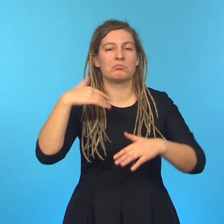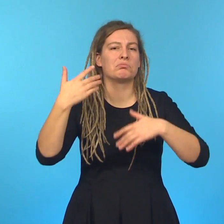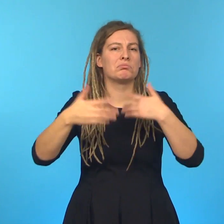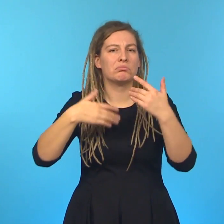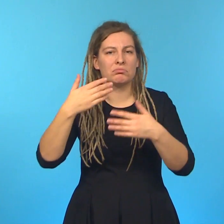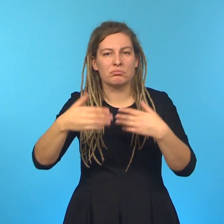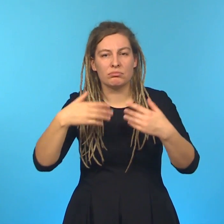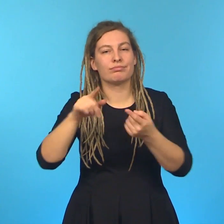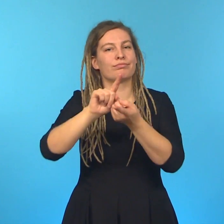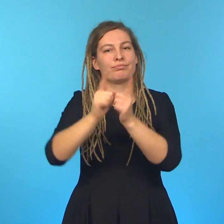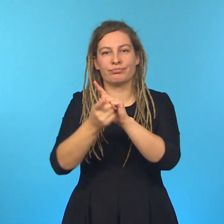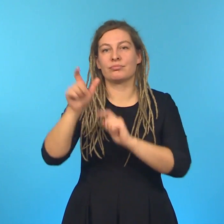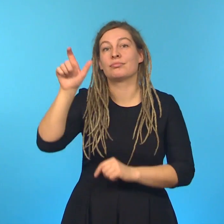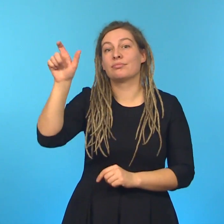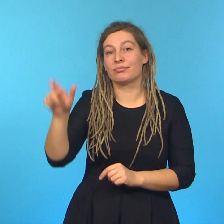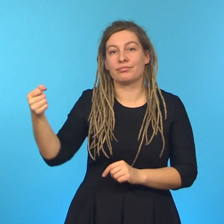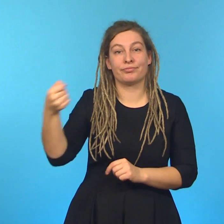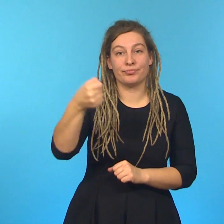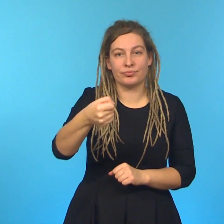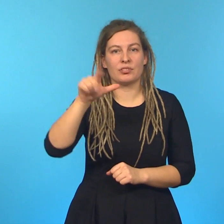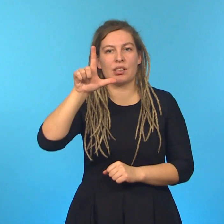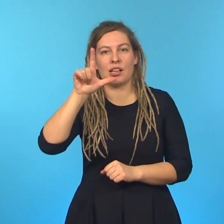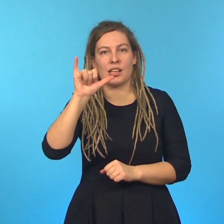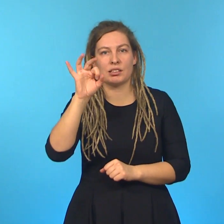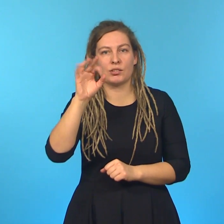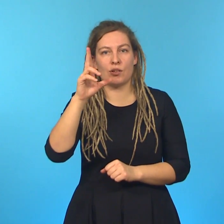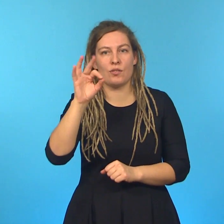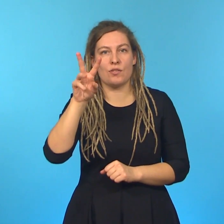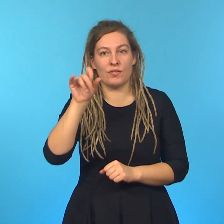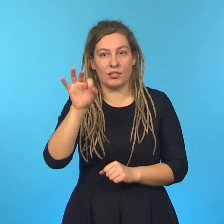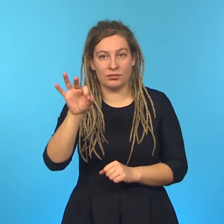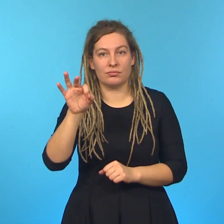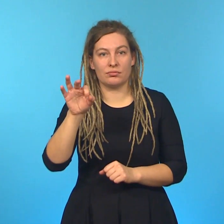Šį po kiek laiko pakeitė A. Liskovas.